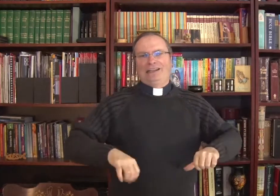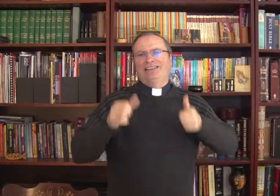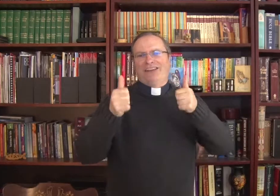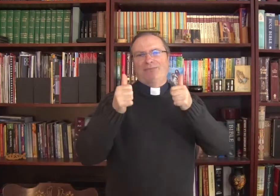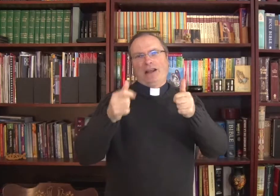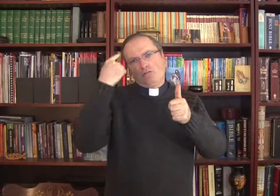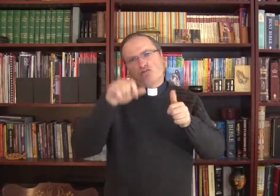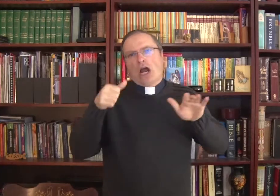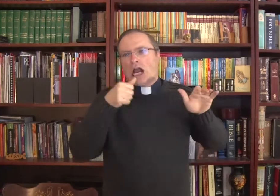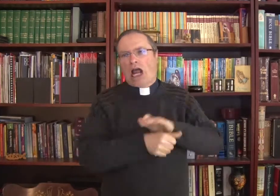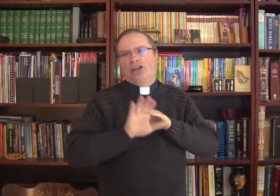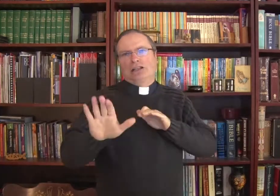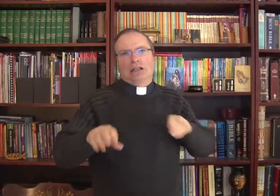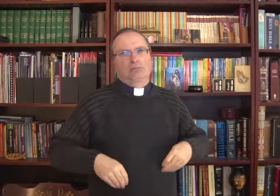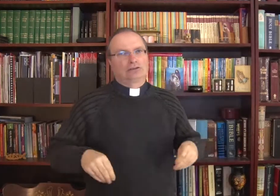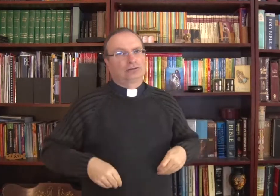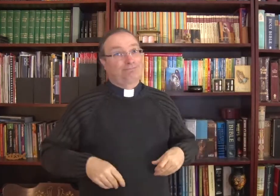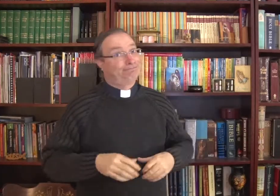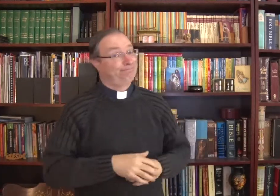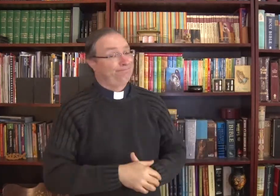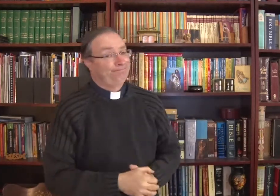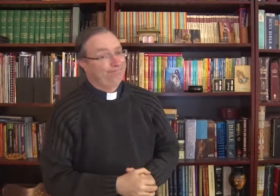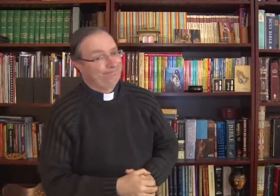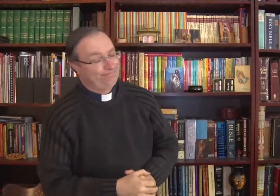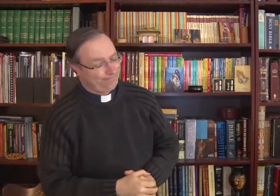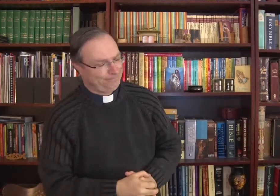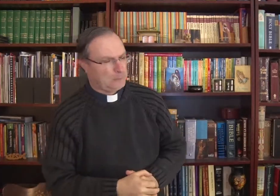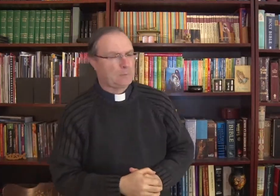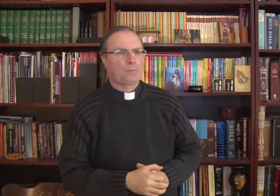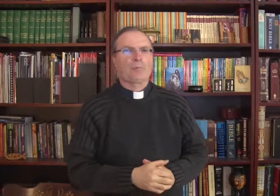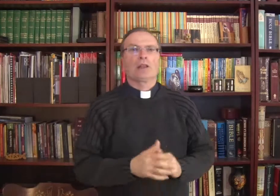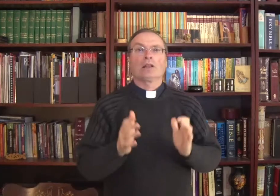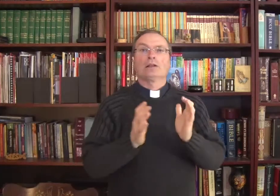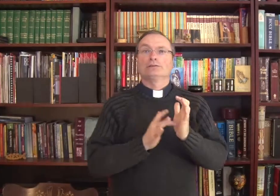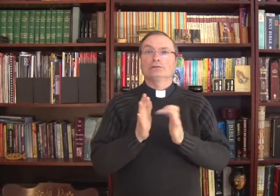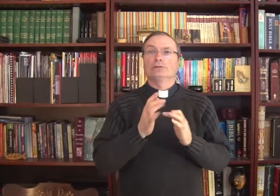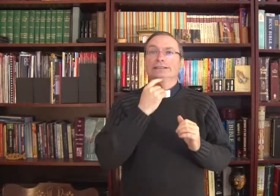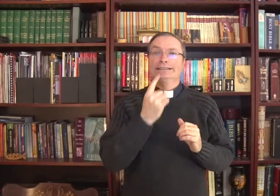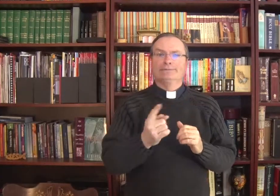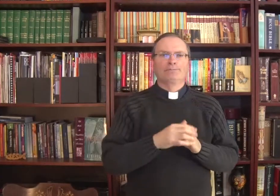que ça va bien pour cacher tes péchés. Jésus disait: